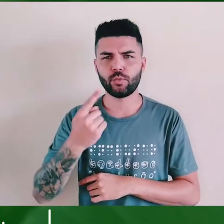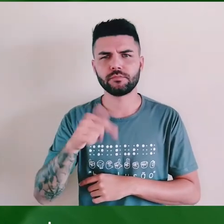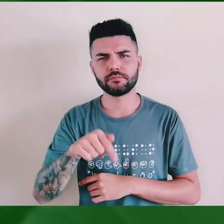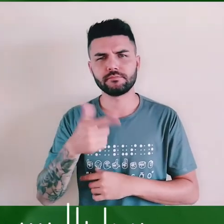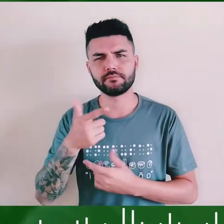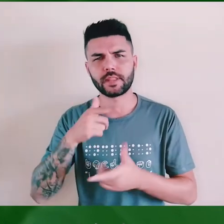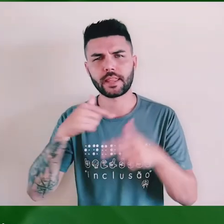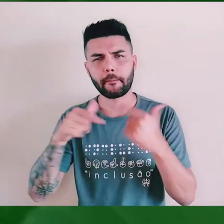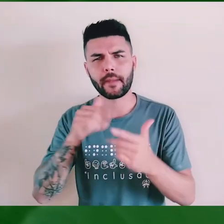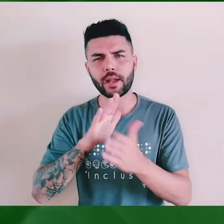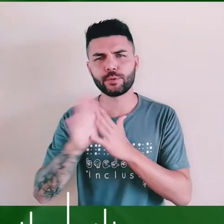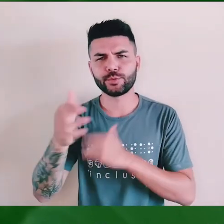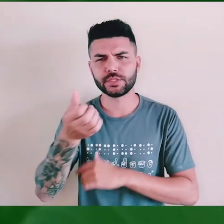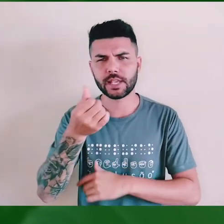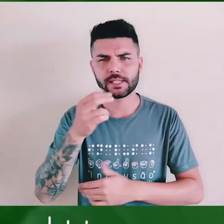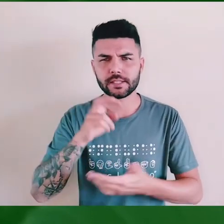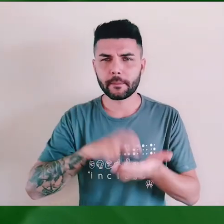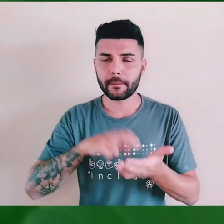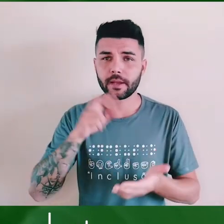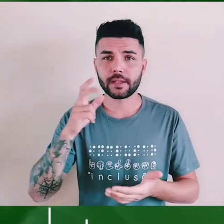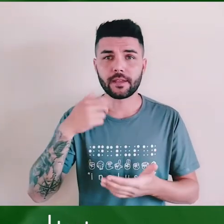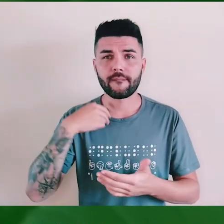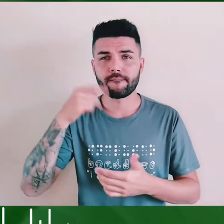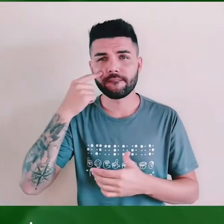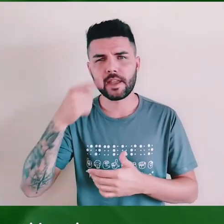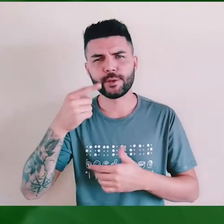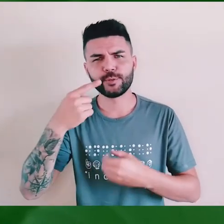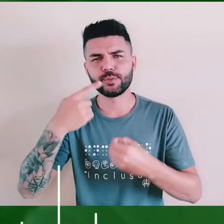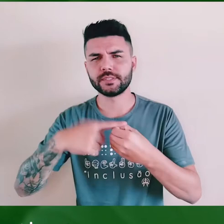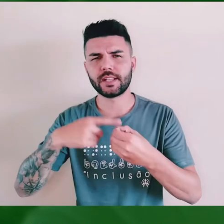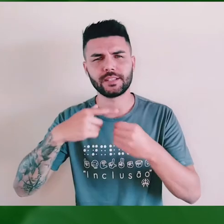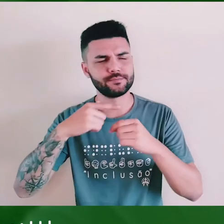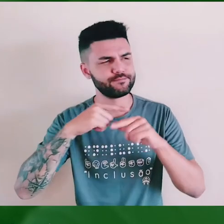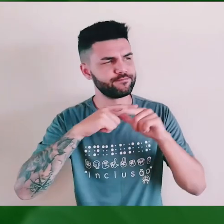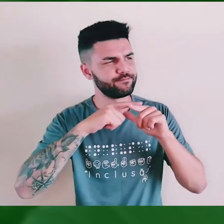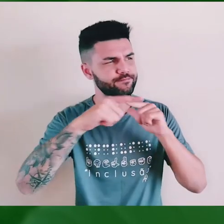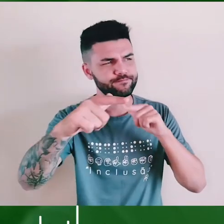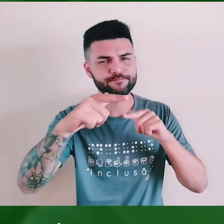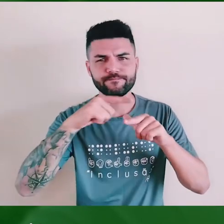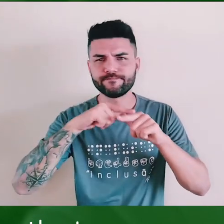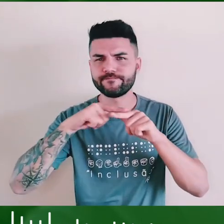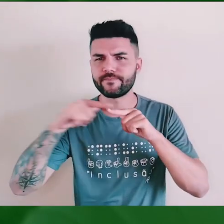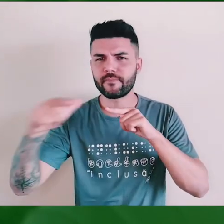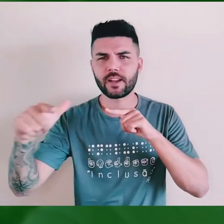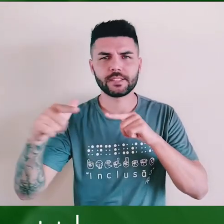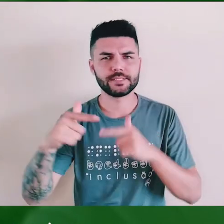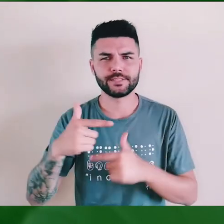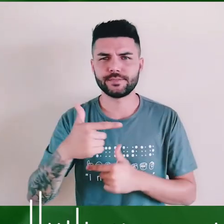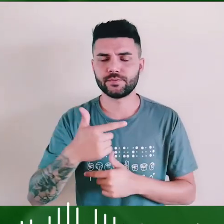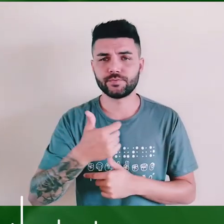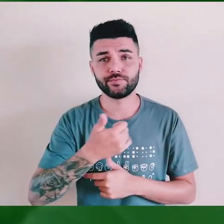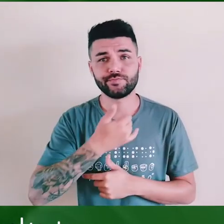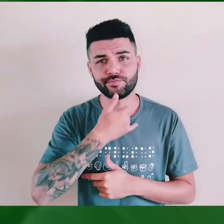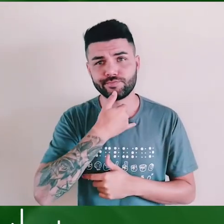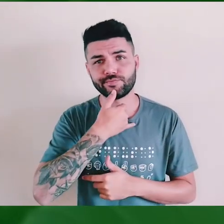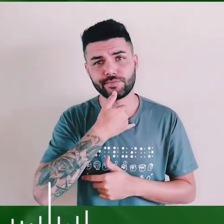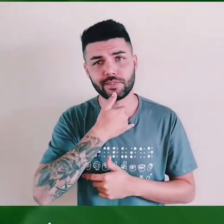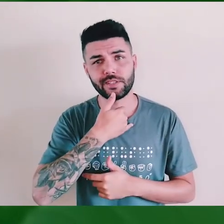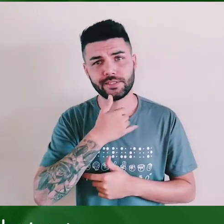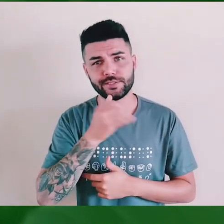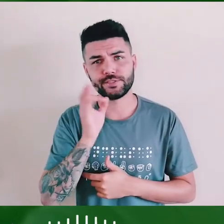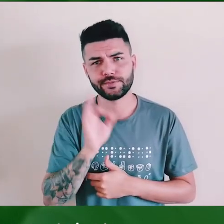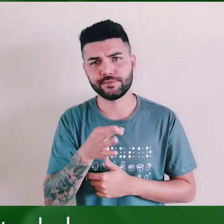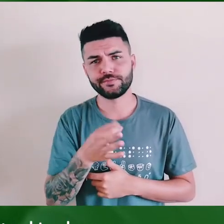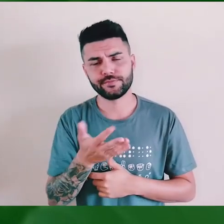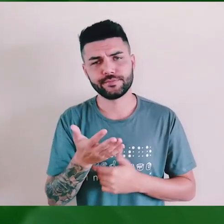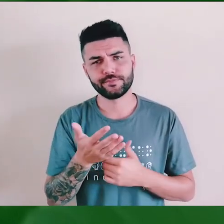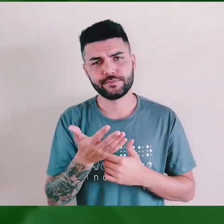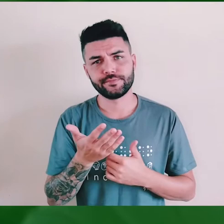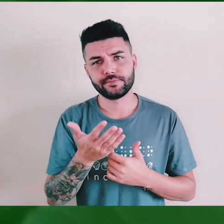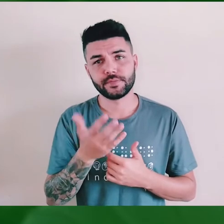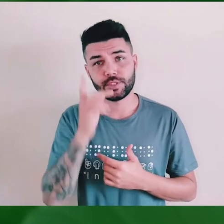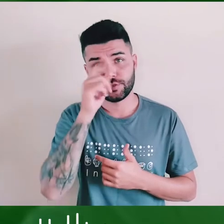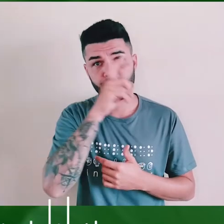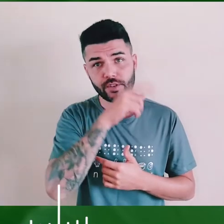ver a cidade morta né? É muito triste, é desolador tudo isso que a gente tá vivendo,